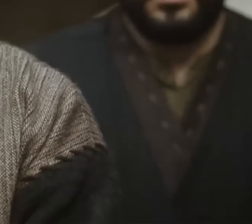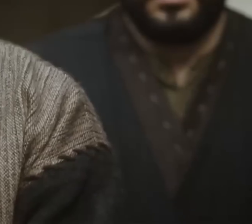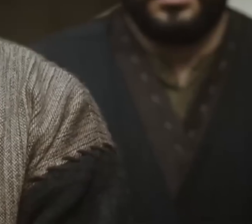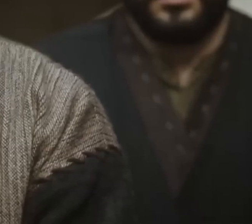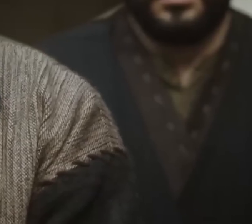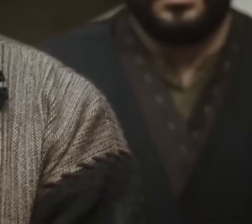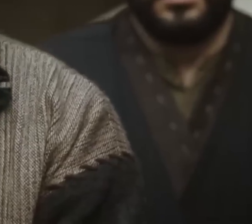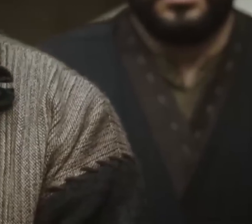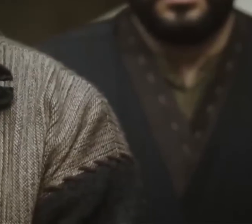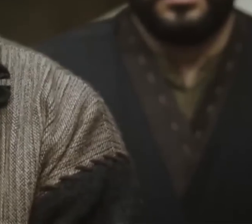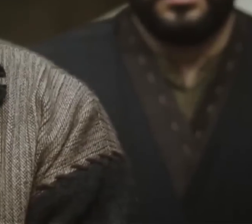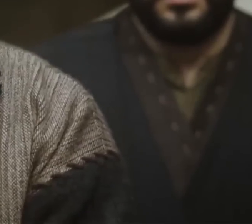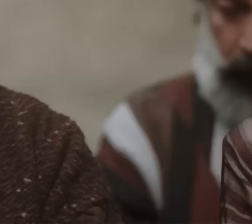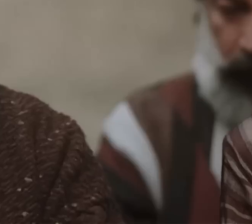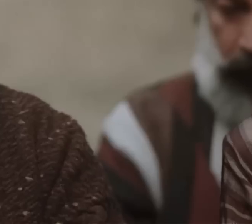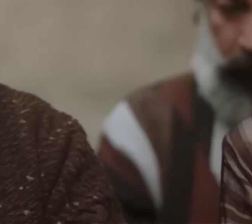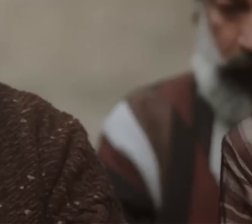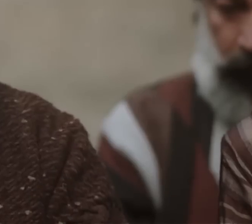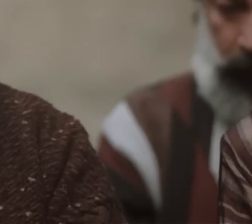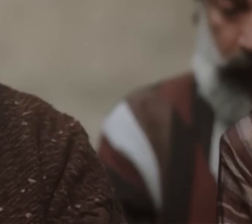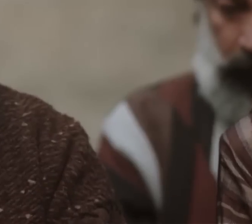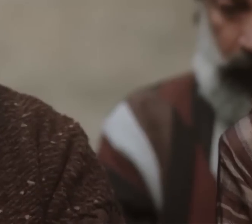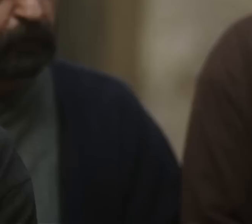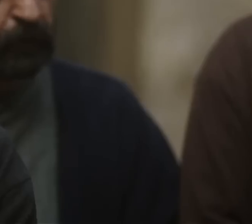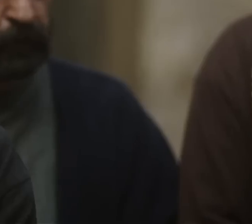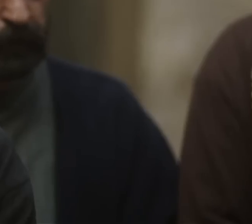(Müzik - Sufi)